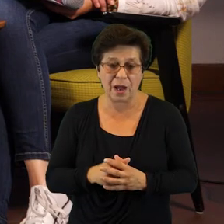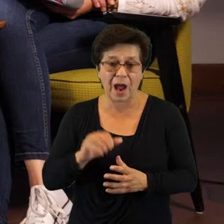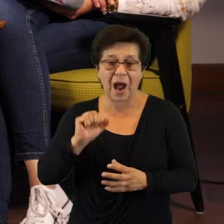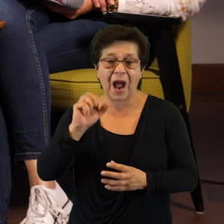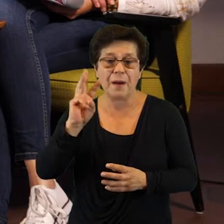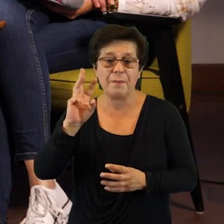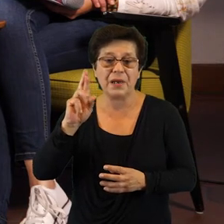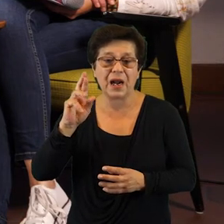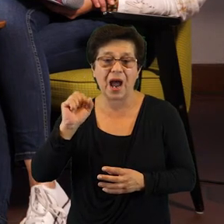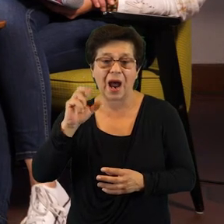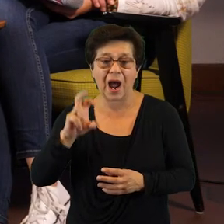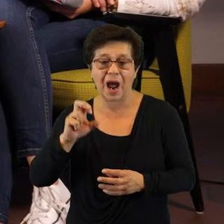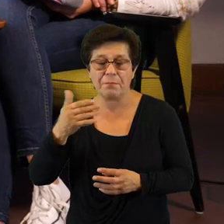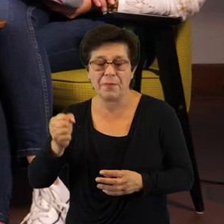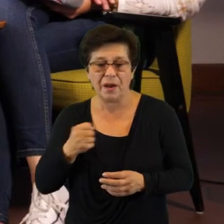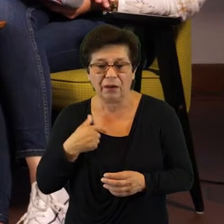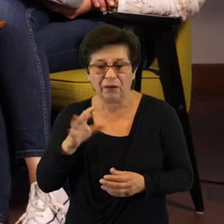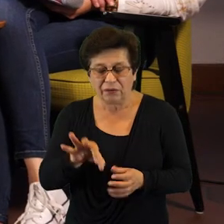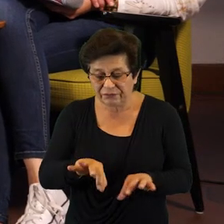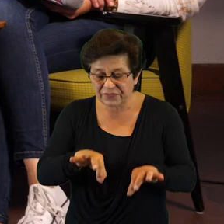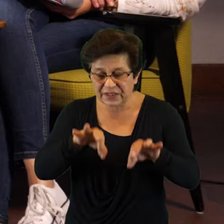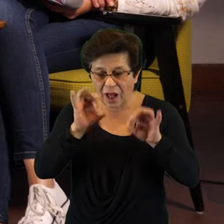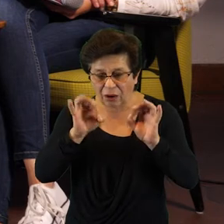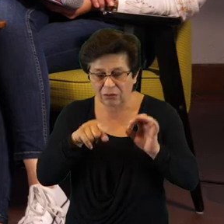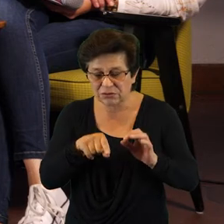Prototyp komputera, maszynę liczącą.